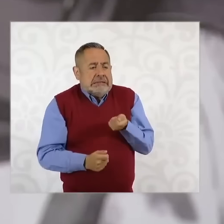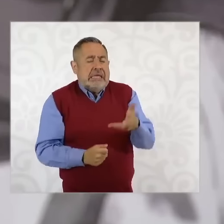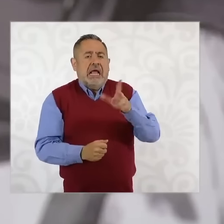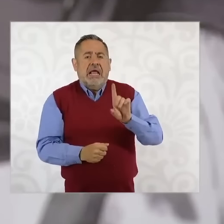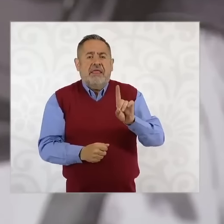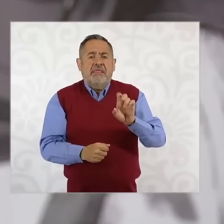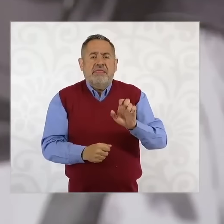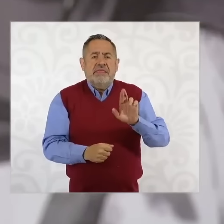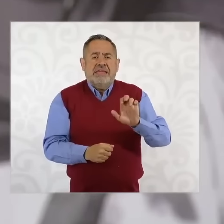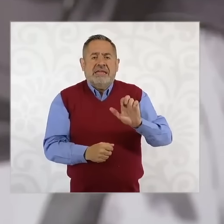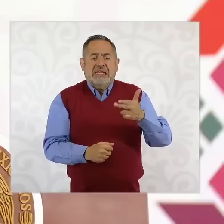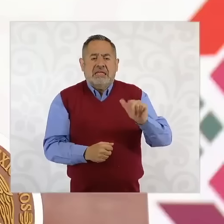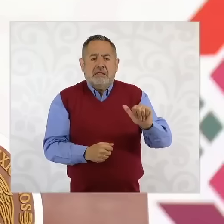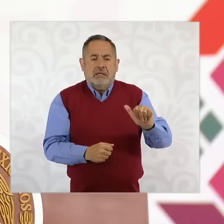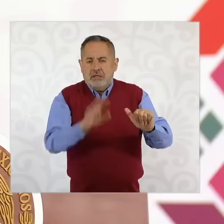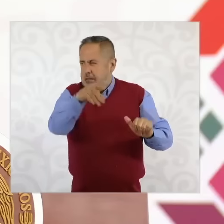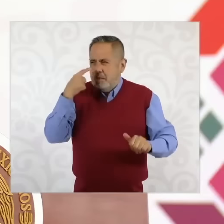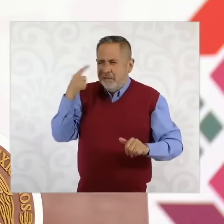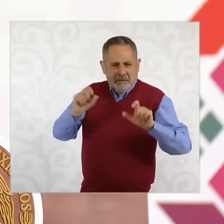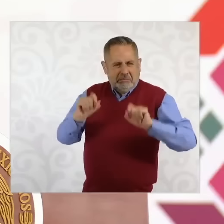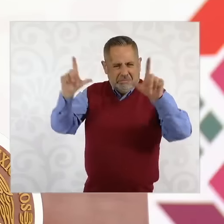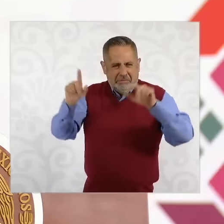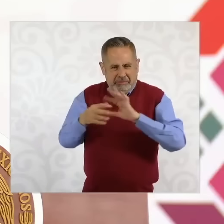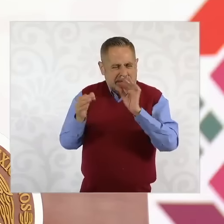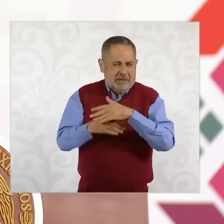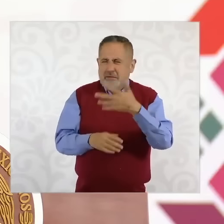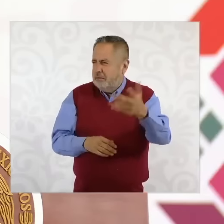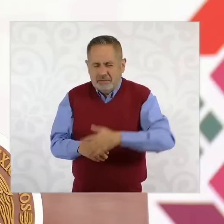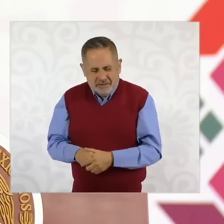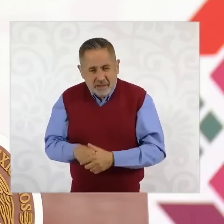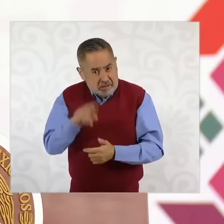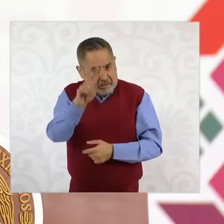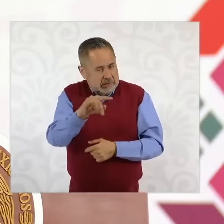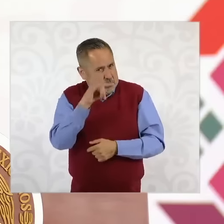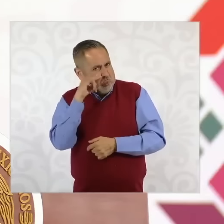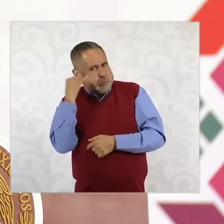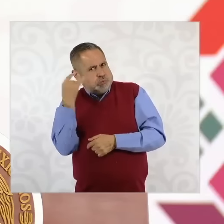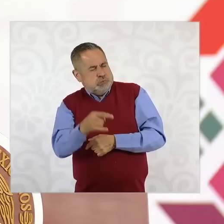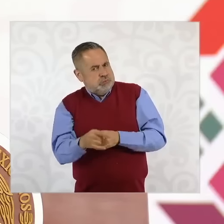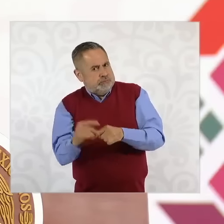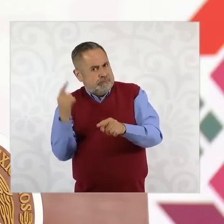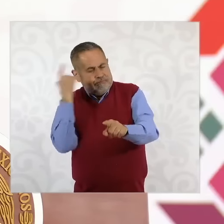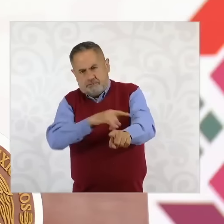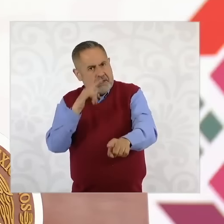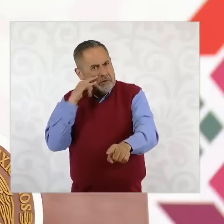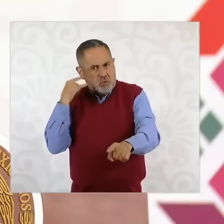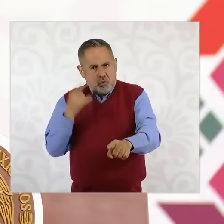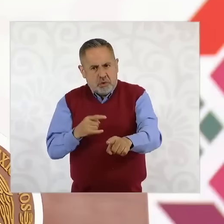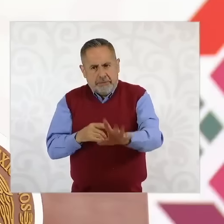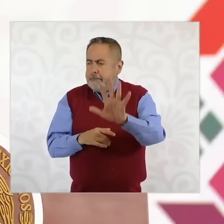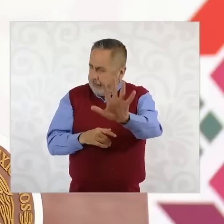y lo voy a poner, no sé si lo tienes, lo que dijo porque es indignante, pero nada más para que vean,